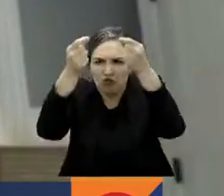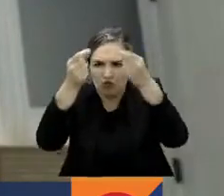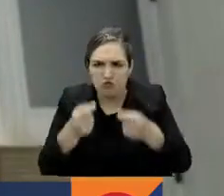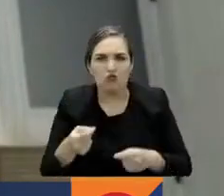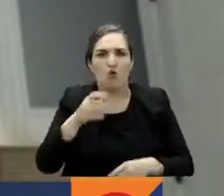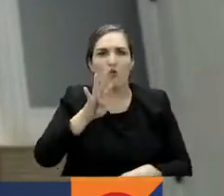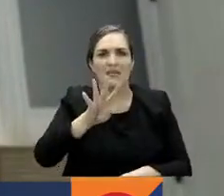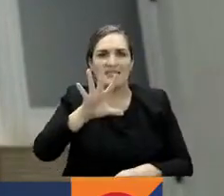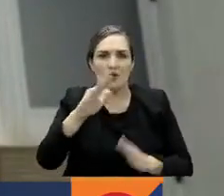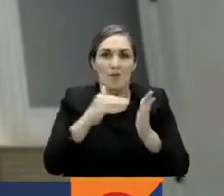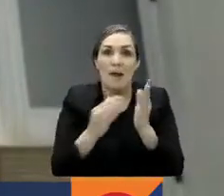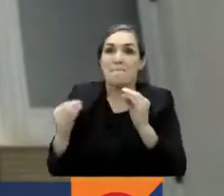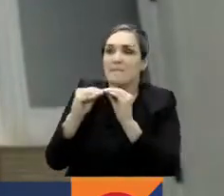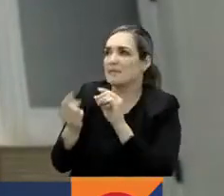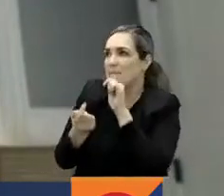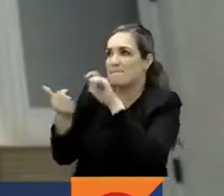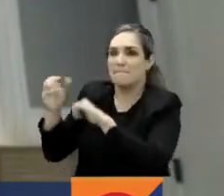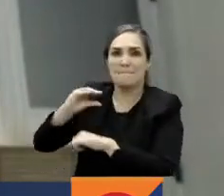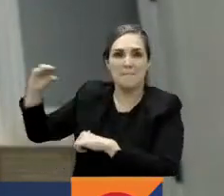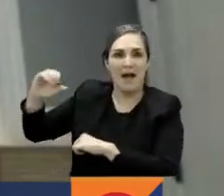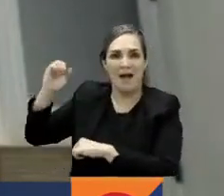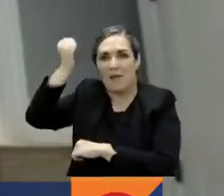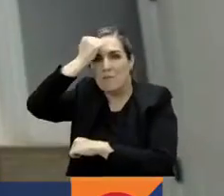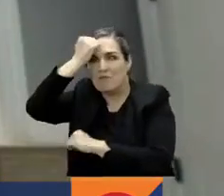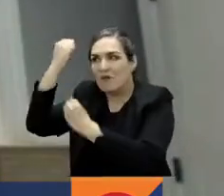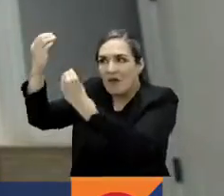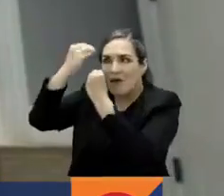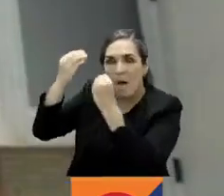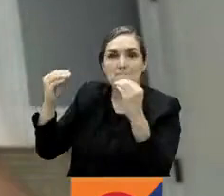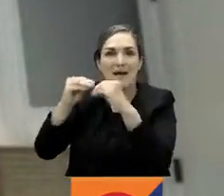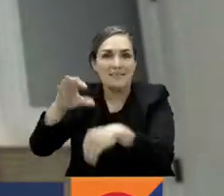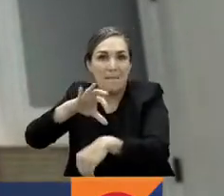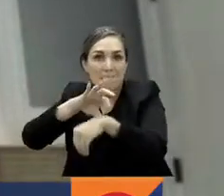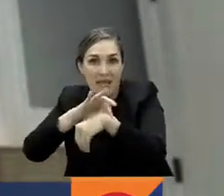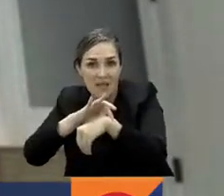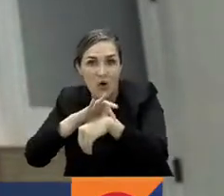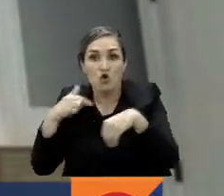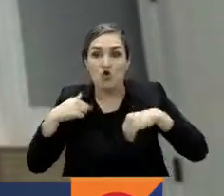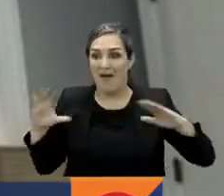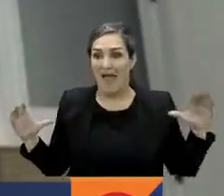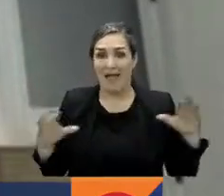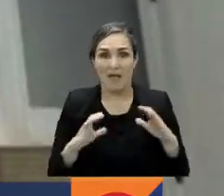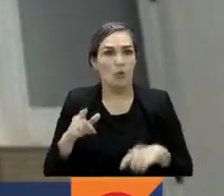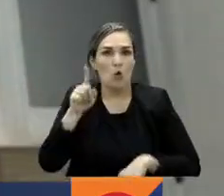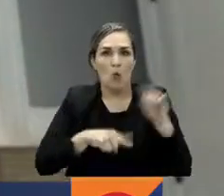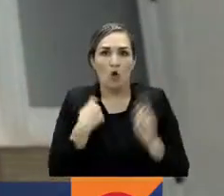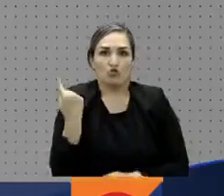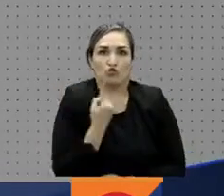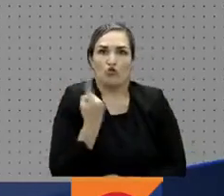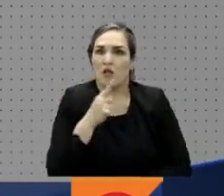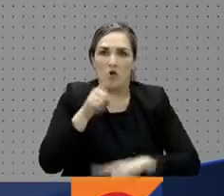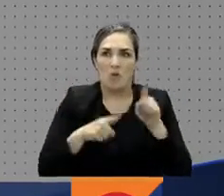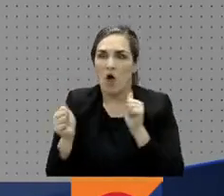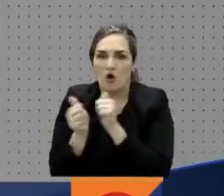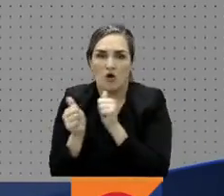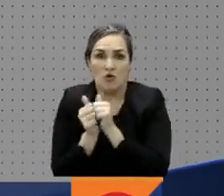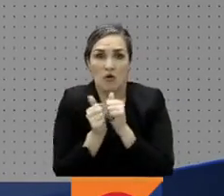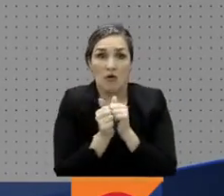$45,000, ESTE INCLUYE TIQUETES, HOTELES, ALIMENTACIóN,